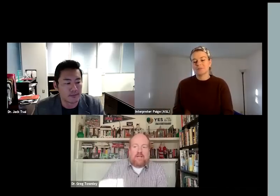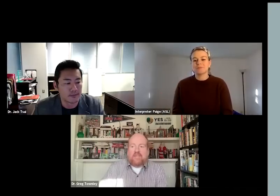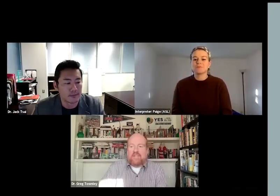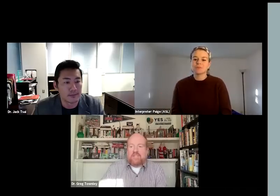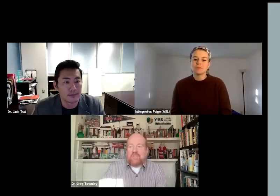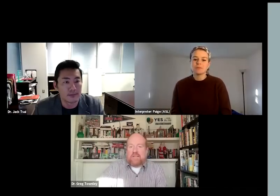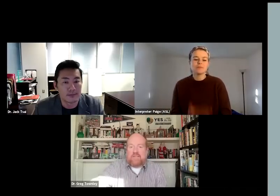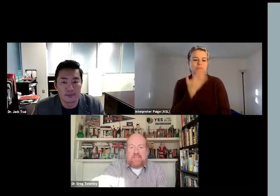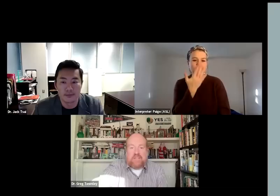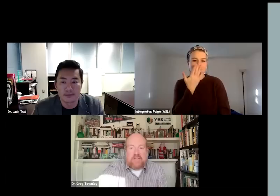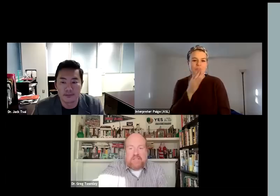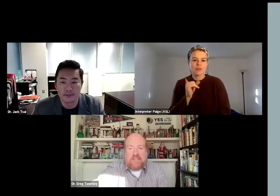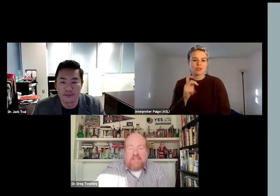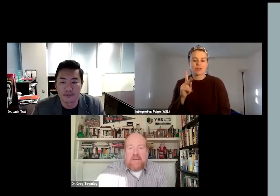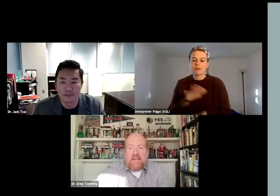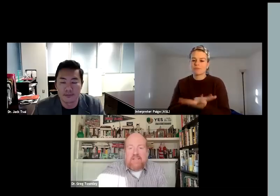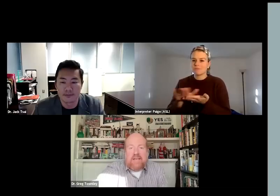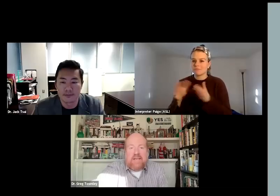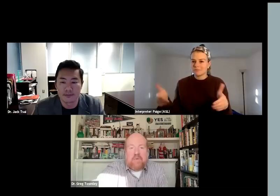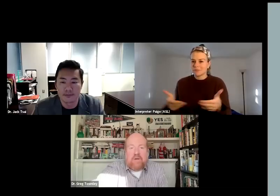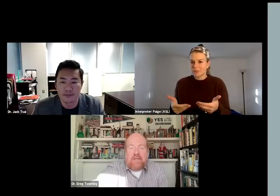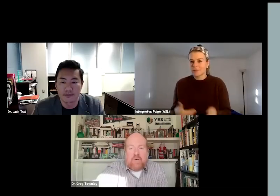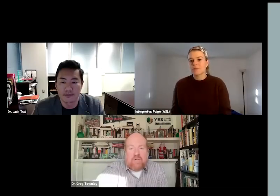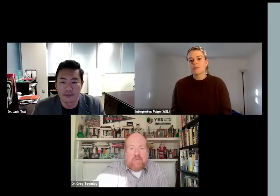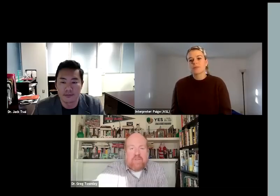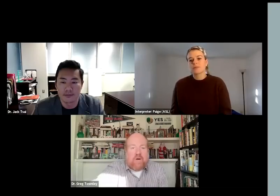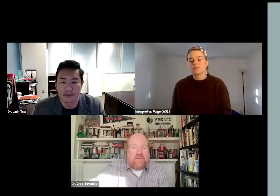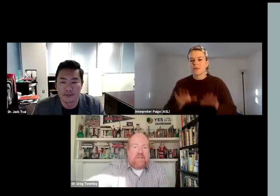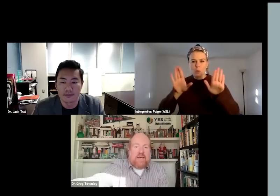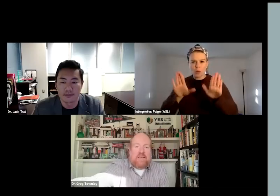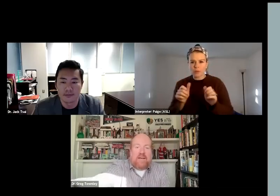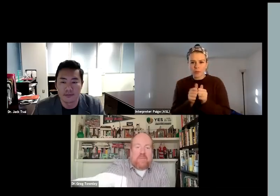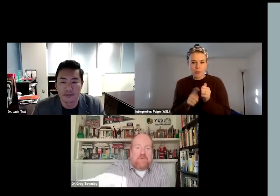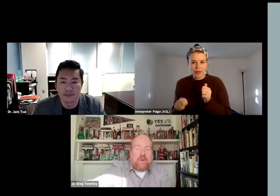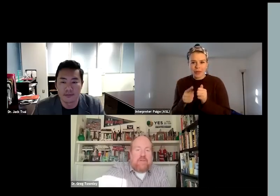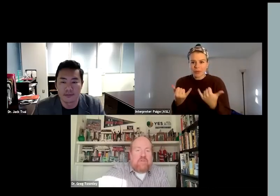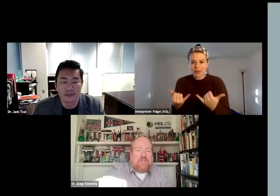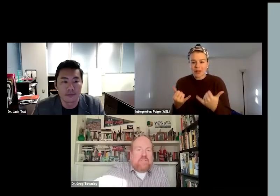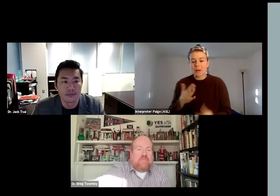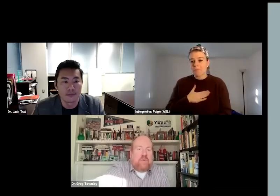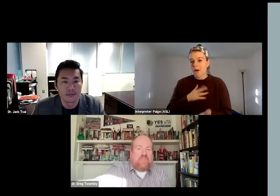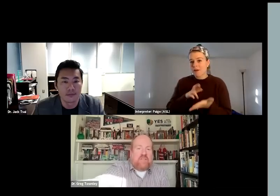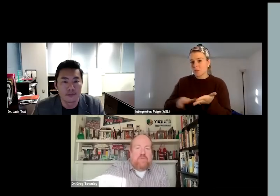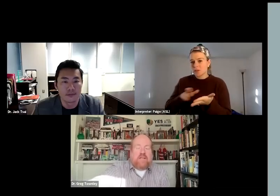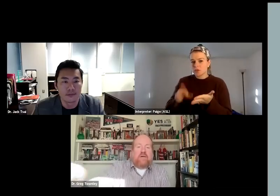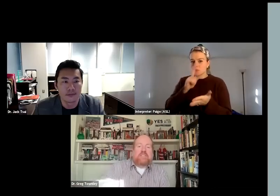Muy bien, gracias Jack por esa agradable introducción y es maravilloso estar con todos ustedes hoy. Mi investigación se centra en la integración comunitaria